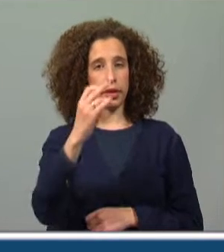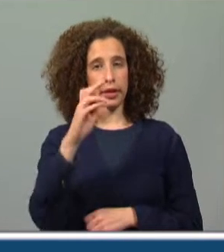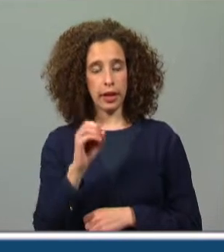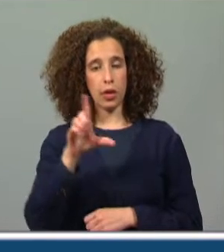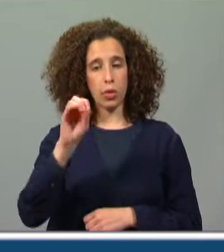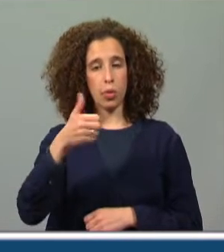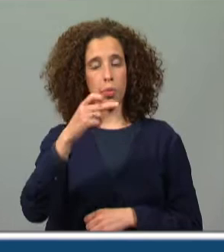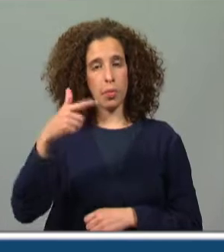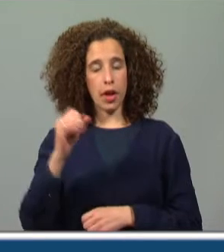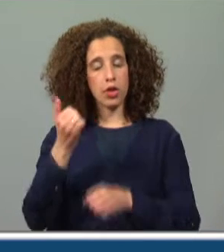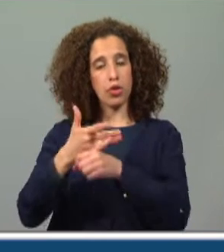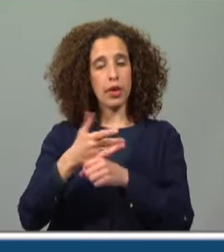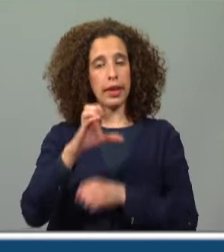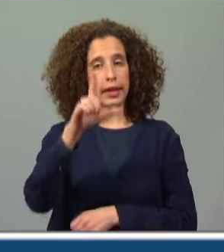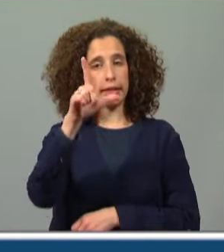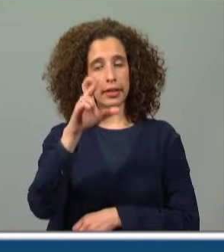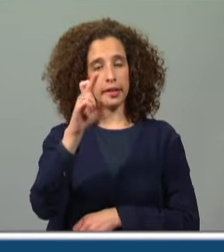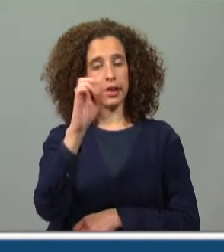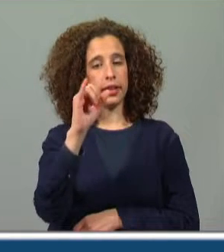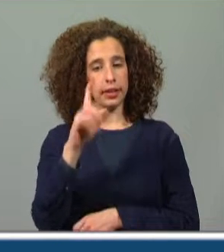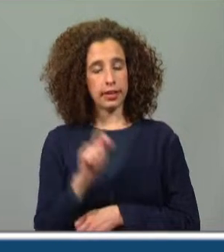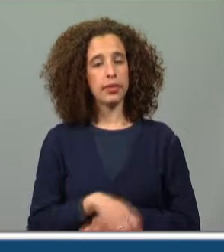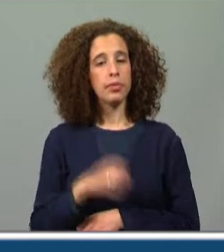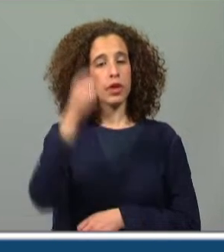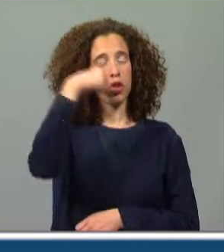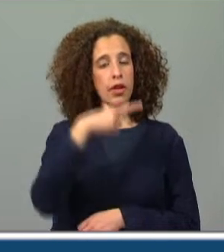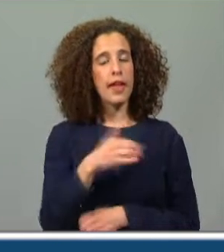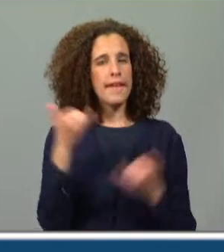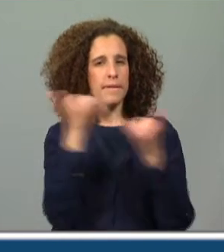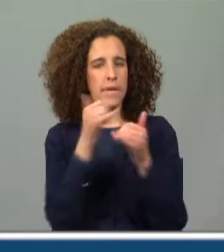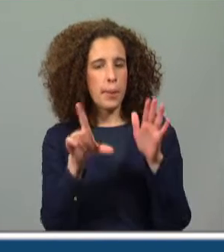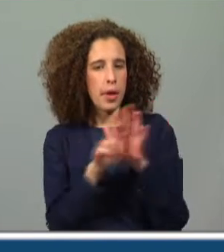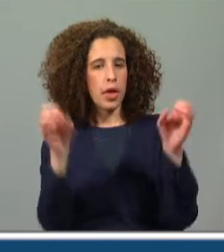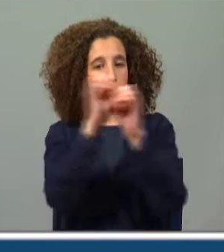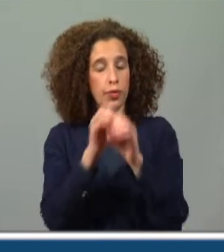da própria Clarice Lispector no conto felicidade clandestina Monteiro Lobato é 克拉麗絲·李斯佩克託本人在短篇小說中秘密的幸福蒙泰羅洛巴托是